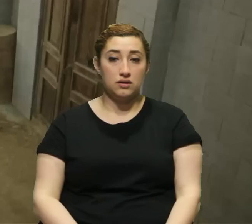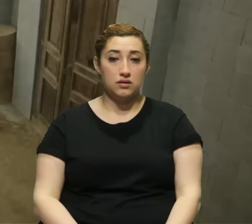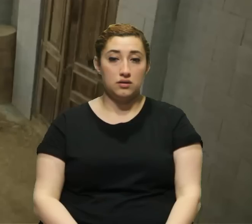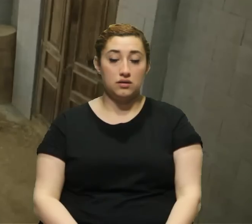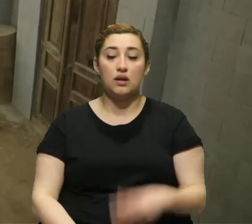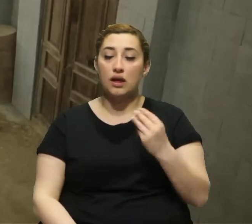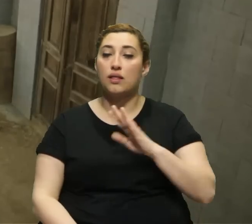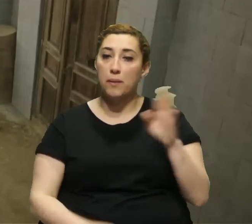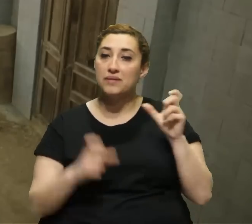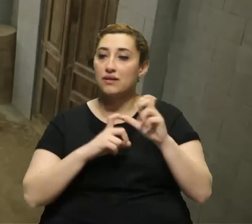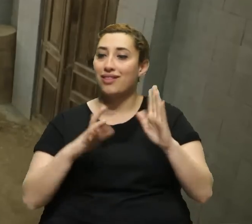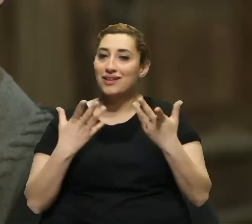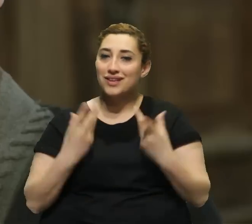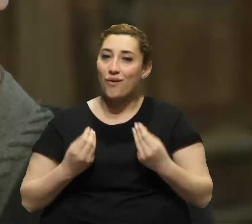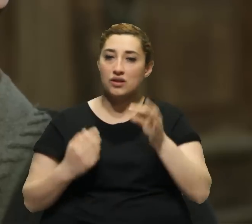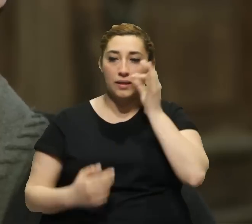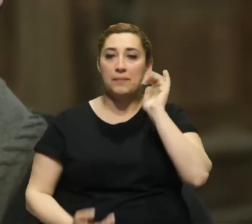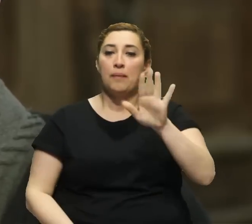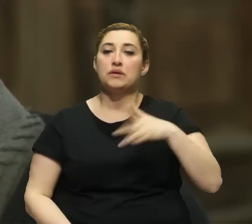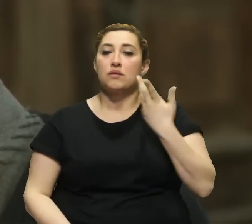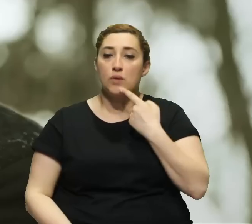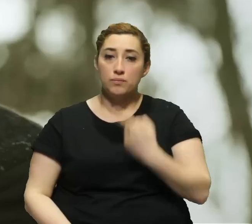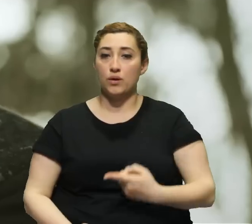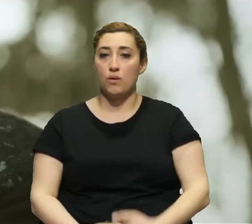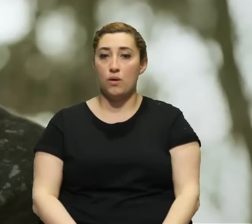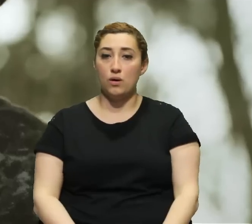İyi de Sarı Ağa nasıl olacak adam gelmem der.